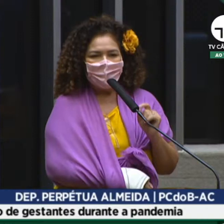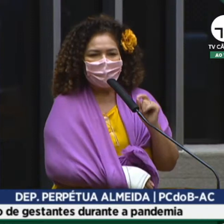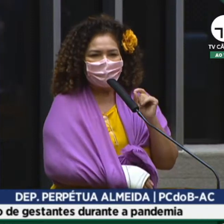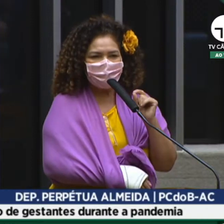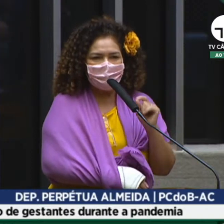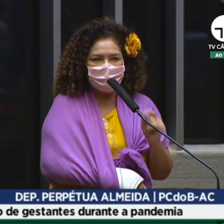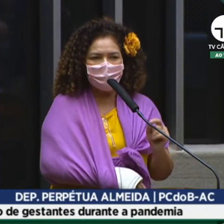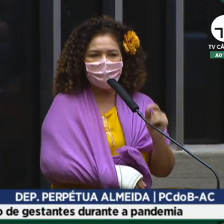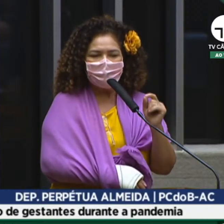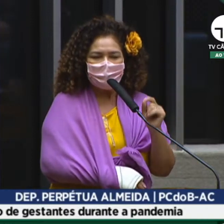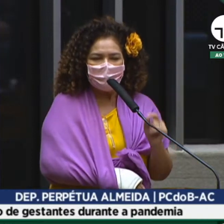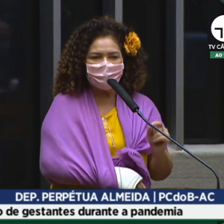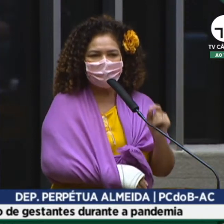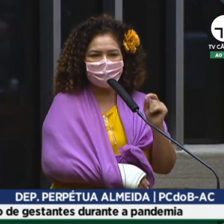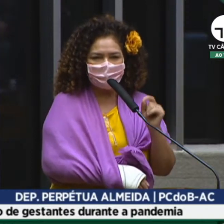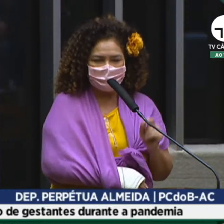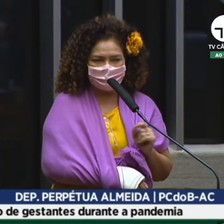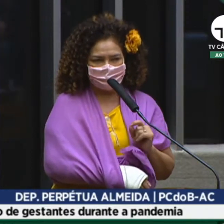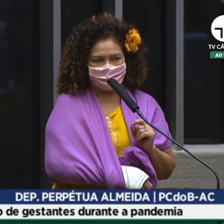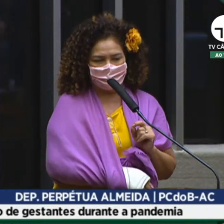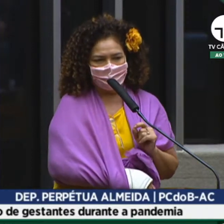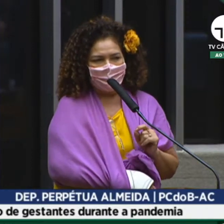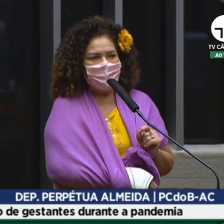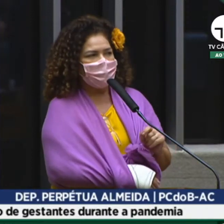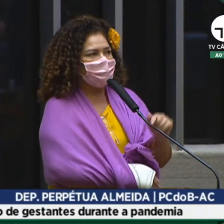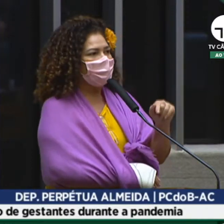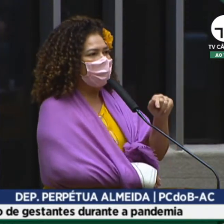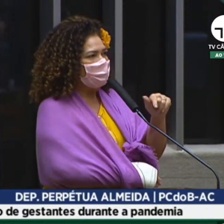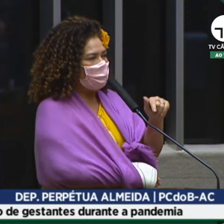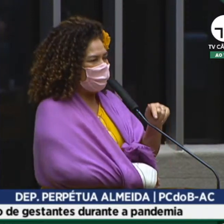PARLAMENTO E PROCURARAM O GOVERNO PARA QUE A GENTE